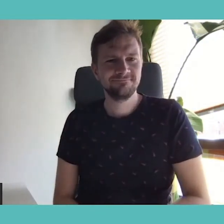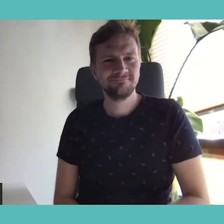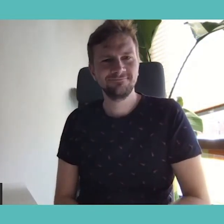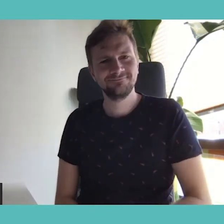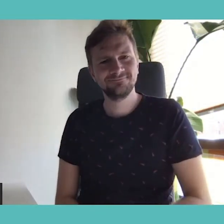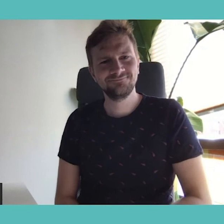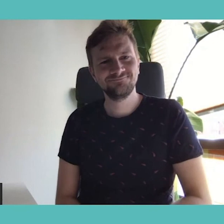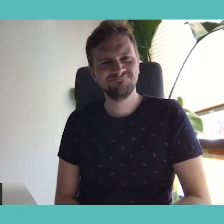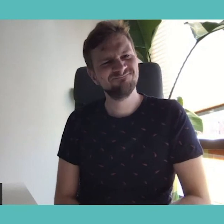To prawda.